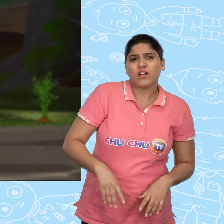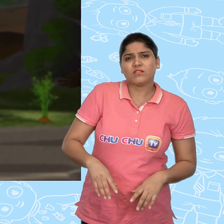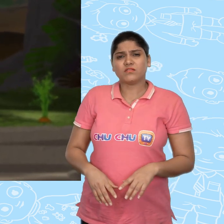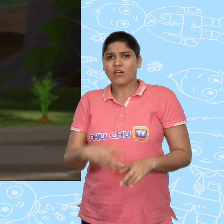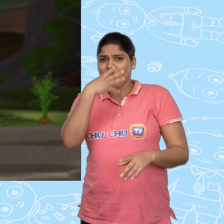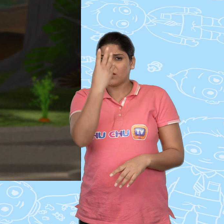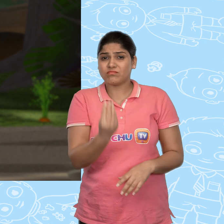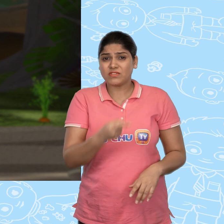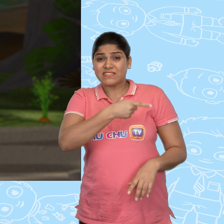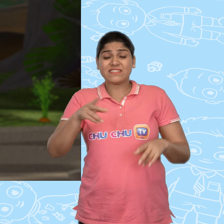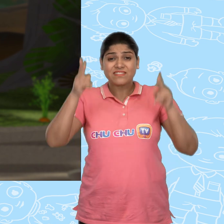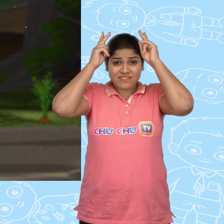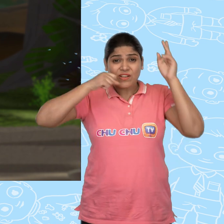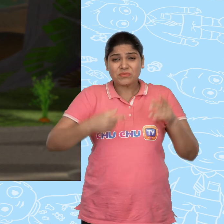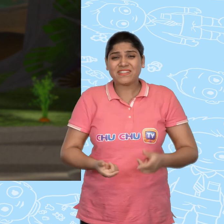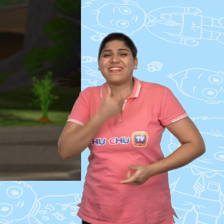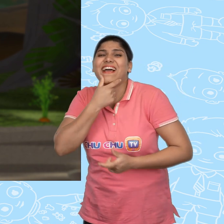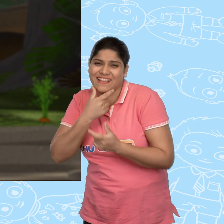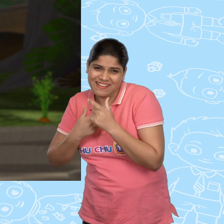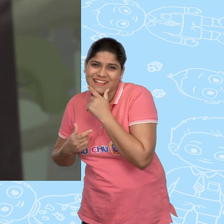हाथी खरगोश पर ज़ोर से हंसा.